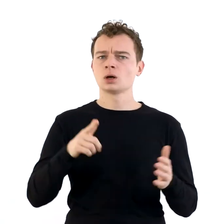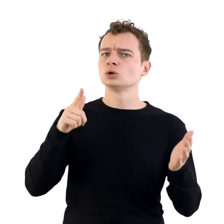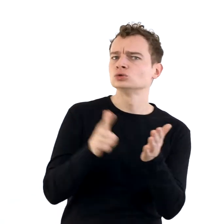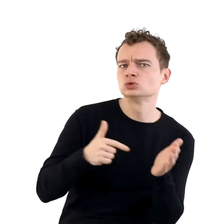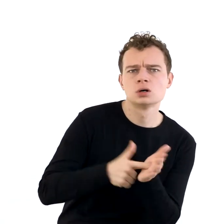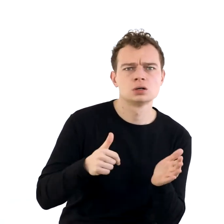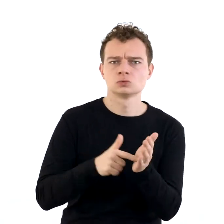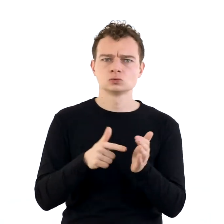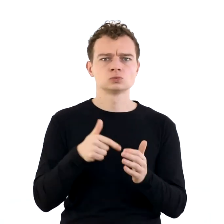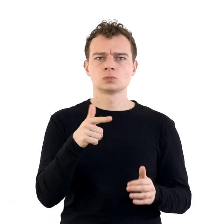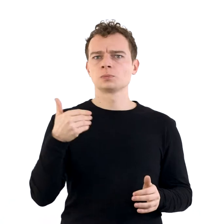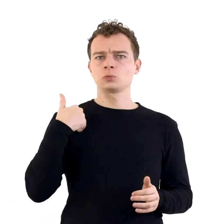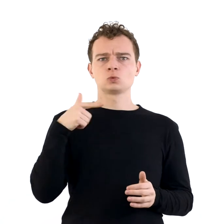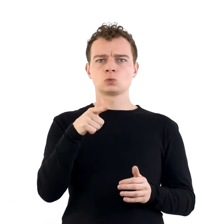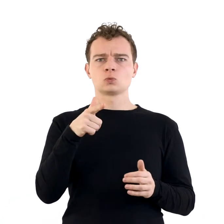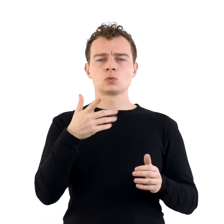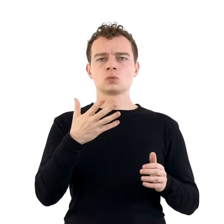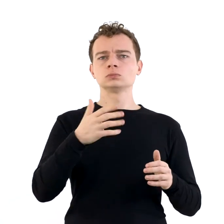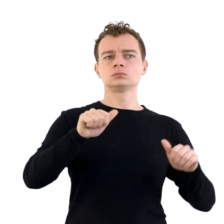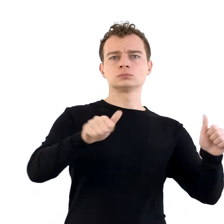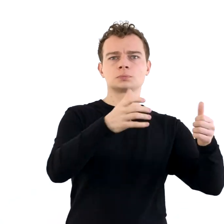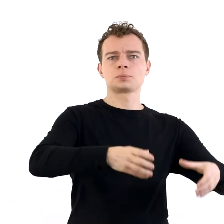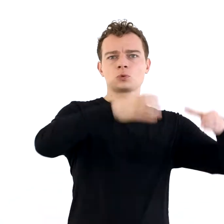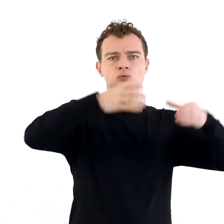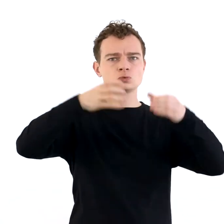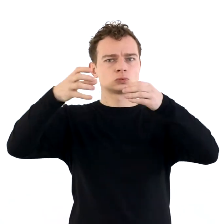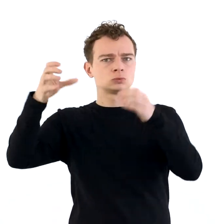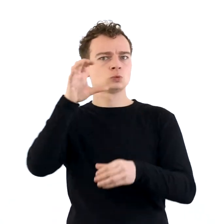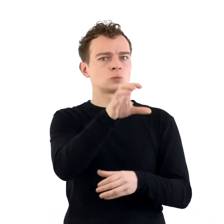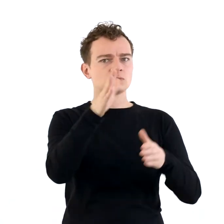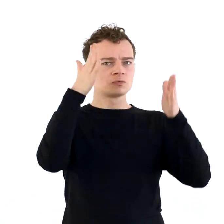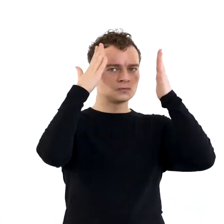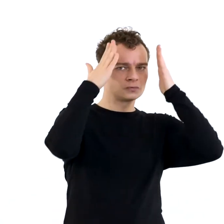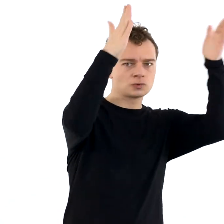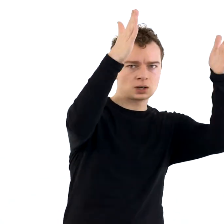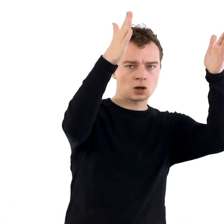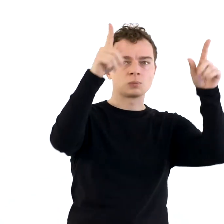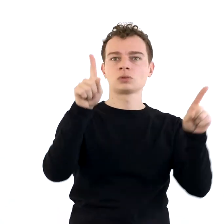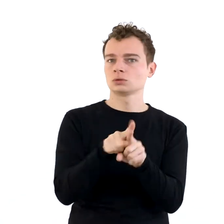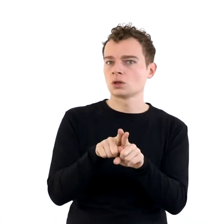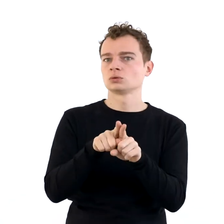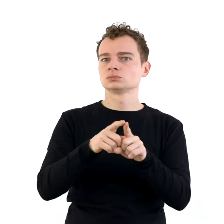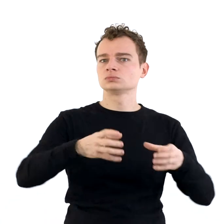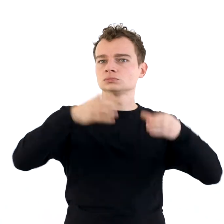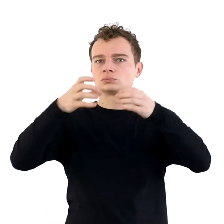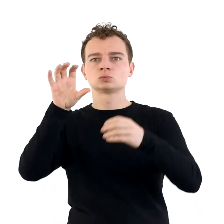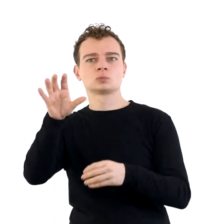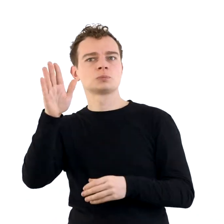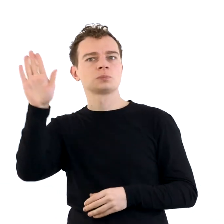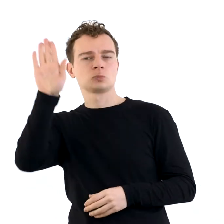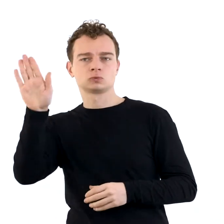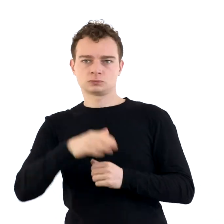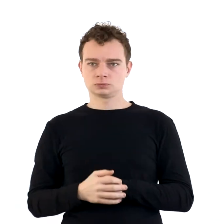Były to najczęściej posągi faraonów i bóstw.